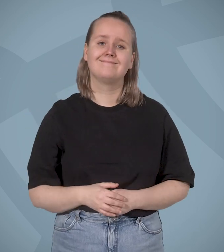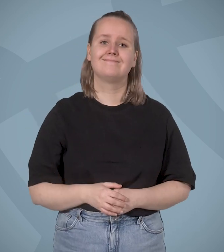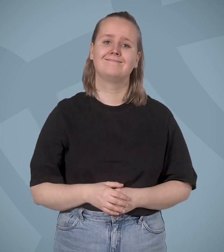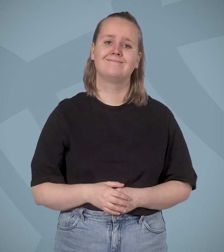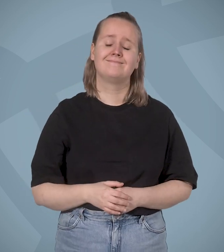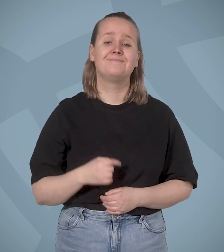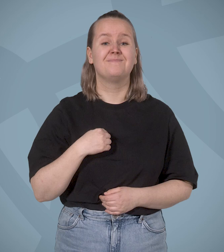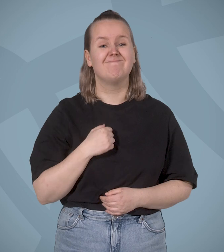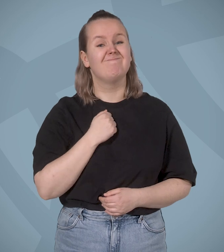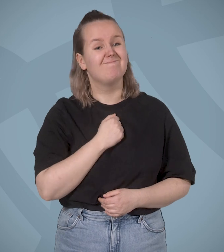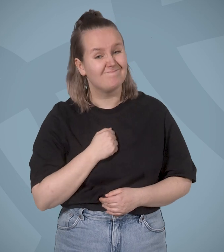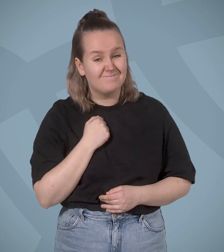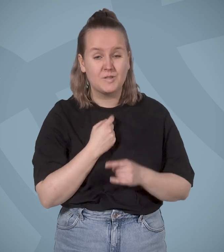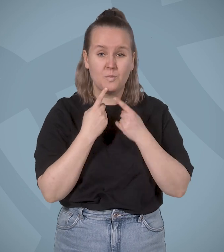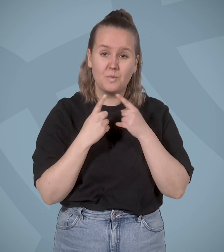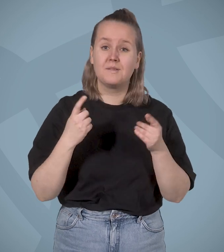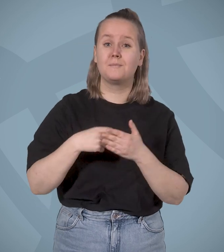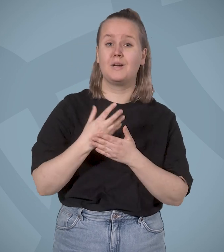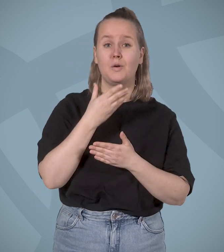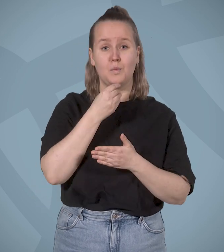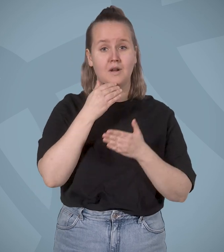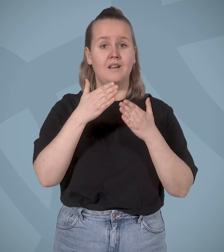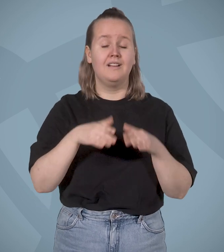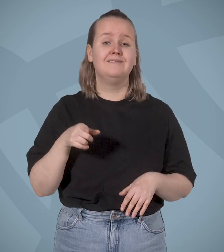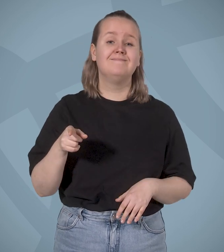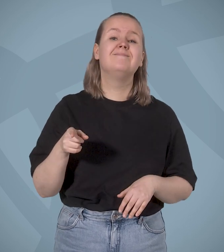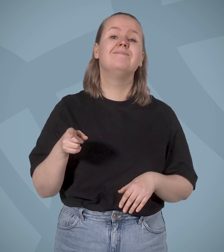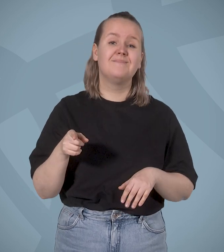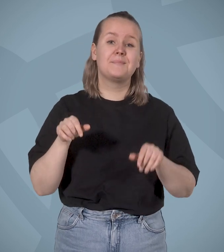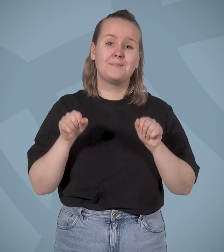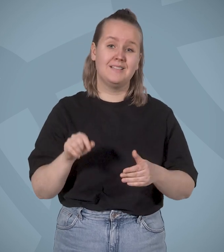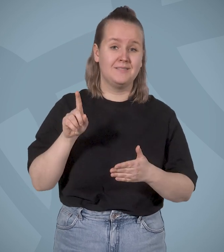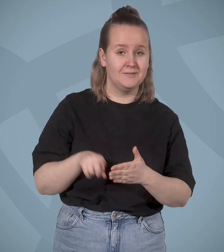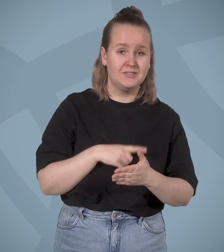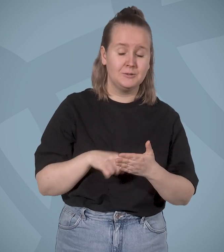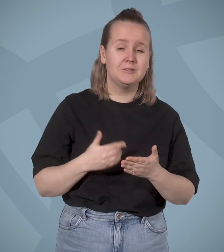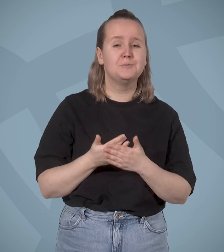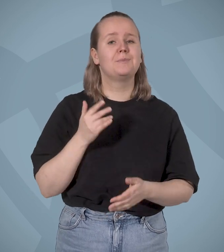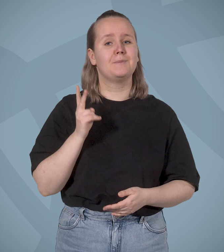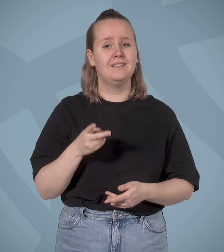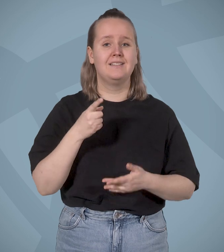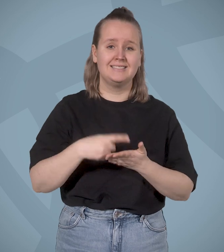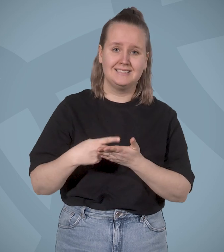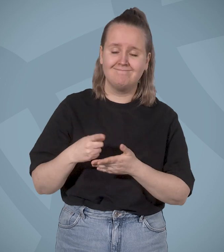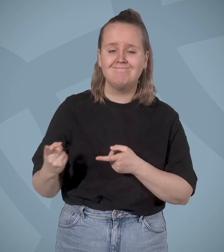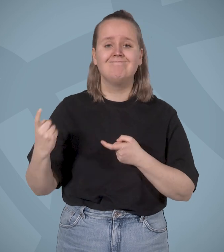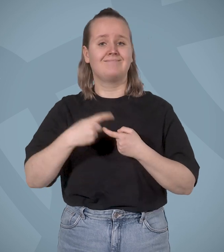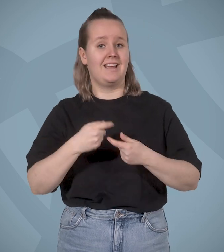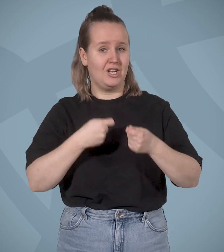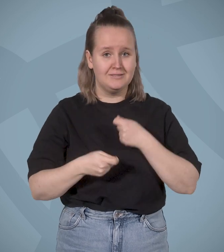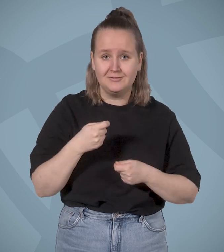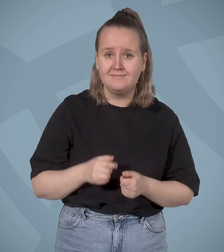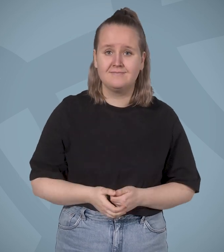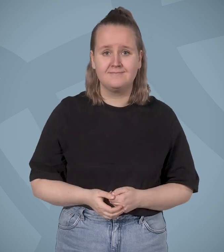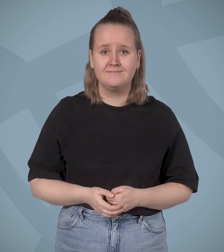viiton teille raskain mielin pohjoismaisesta nuorisoleiristä. Valitettavasti leiri on peruttava taloudellisten haasteiden vuoksi.